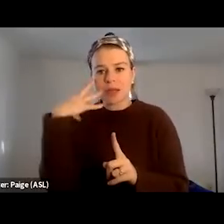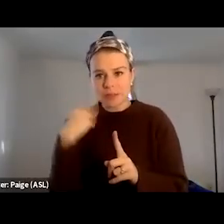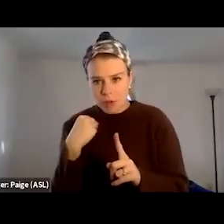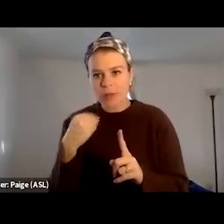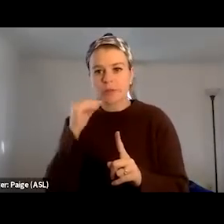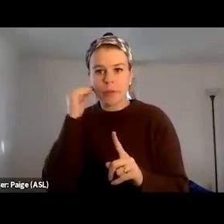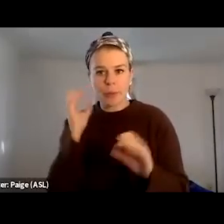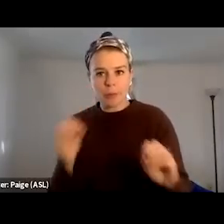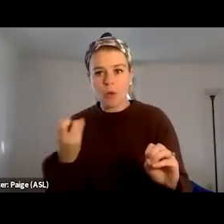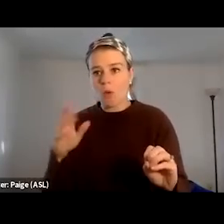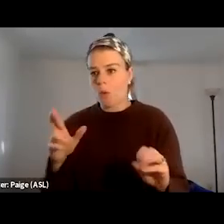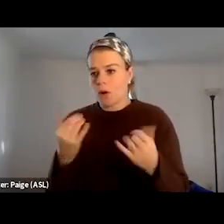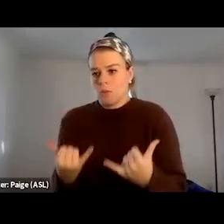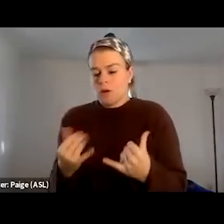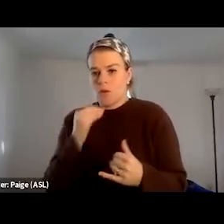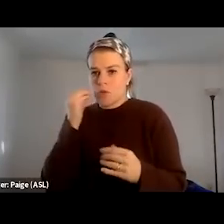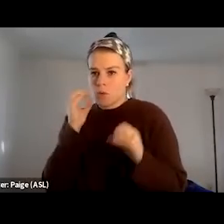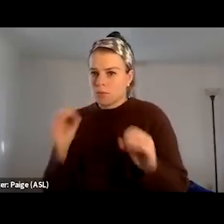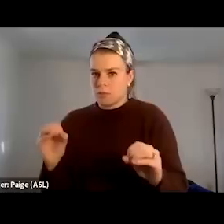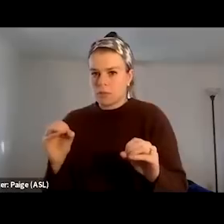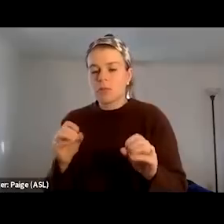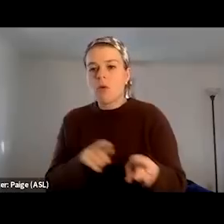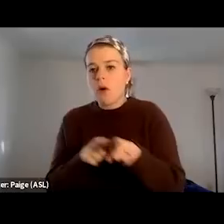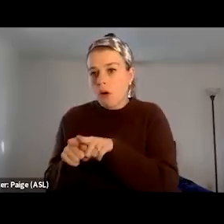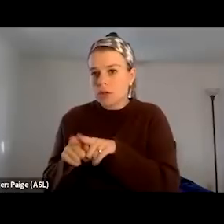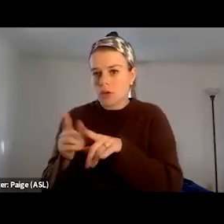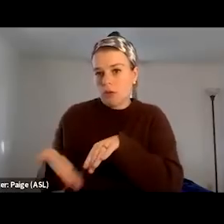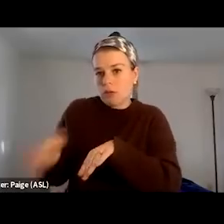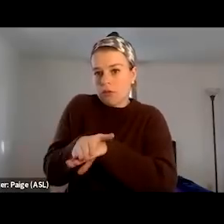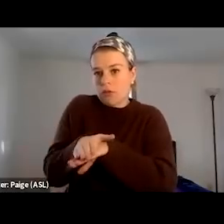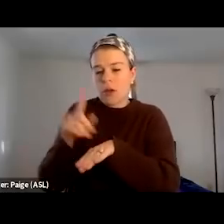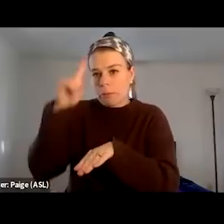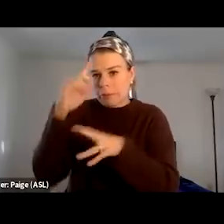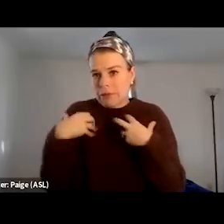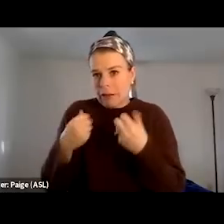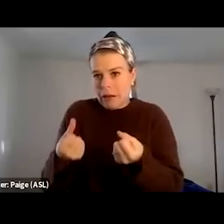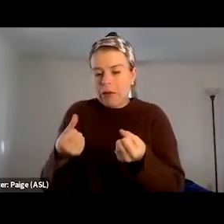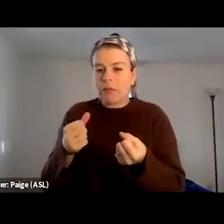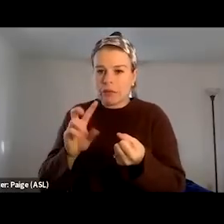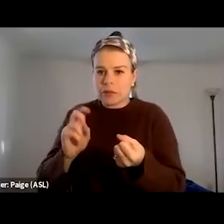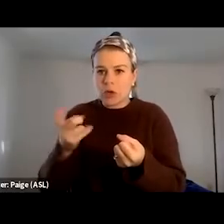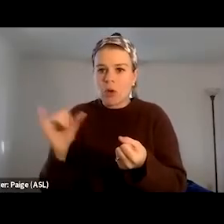o están actualmente sin hogar y también tienen un diagnóstico serio de salud mental como esquizofrenia, trastorno bipolar o depresión mayor.